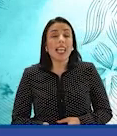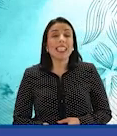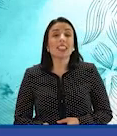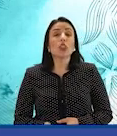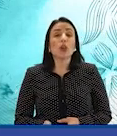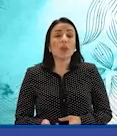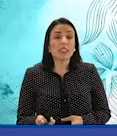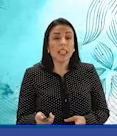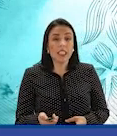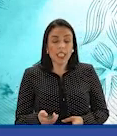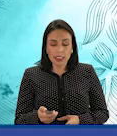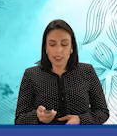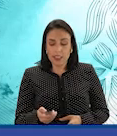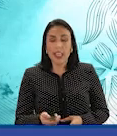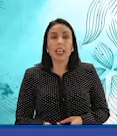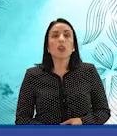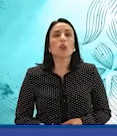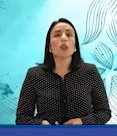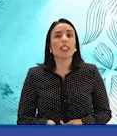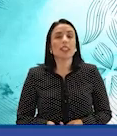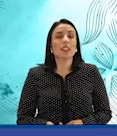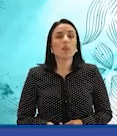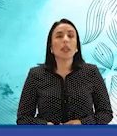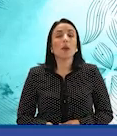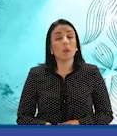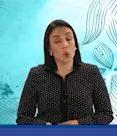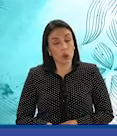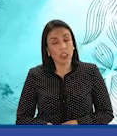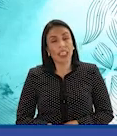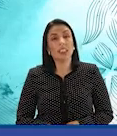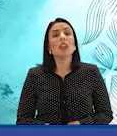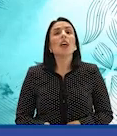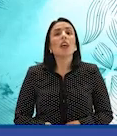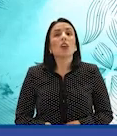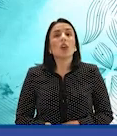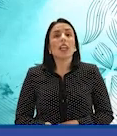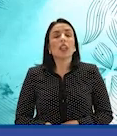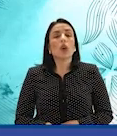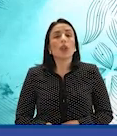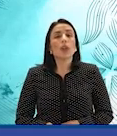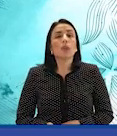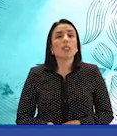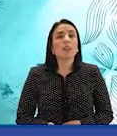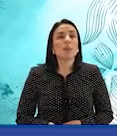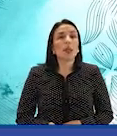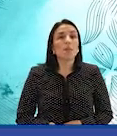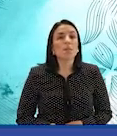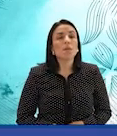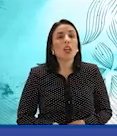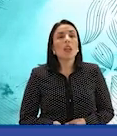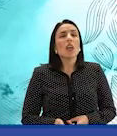en las normas técnicas, en concordancia también muchos de ellos con el Código Municipal.